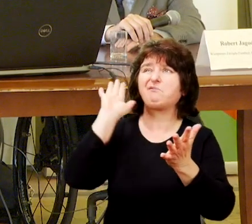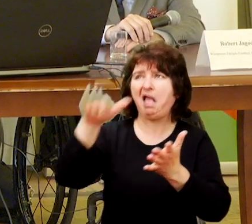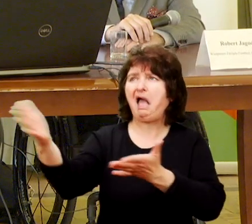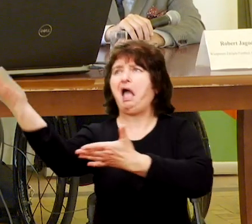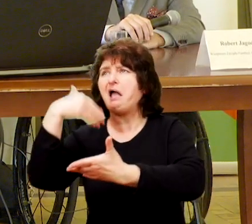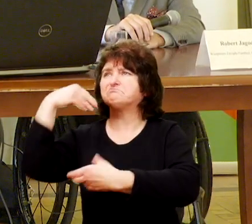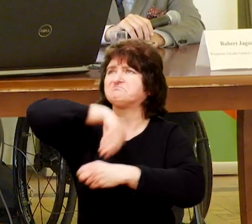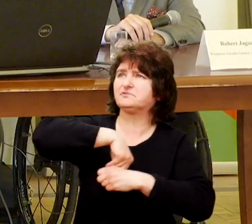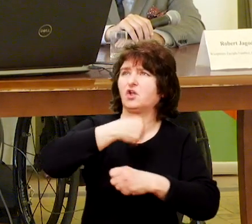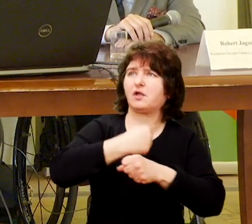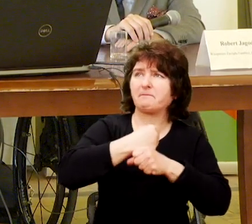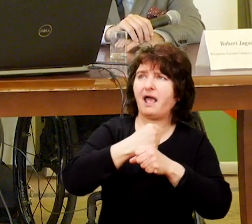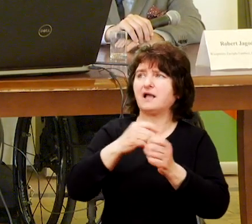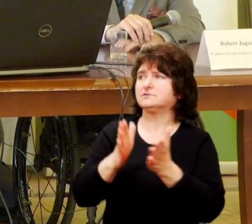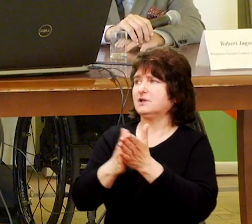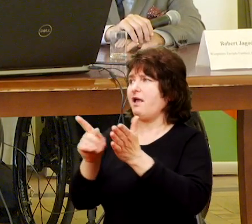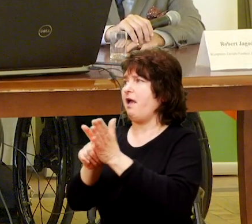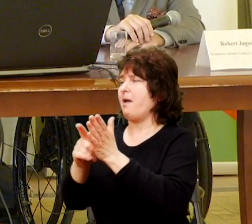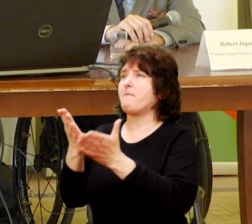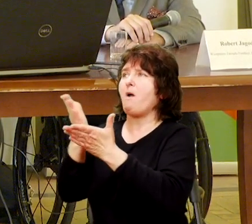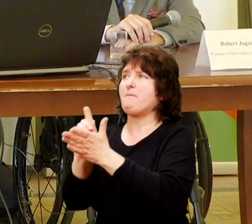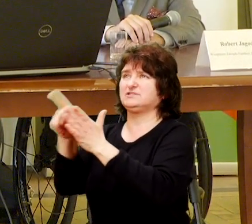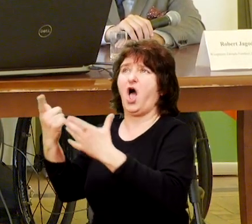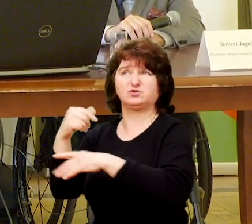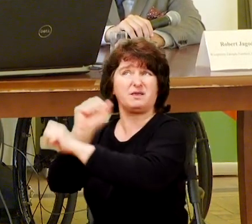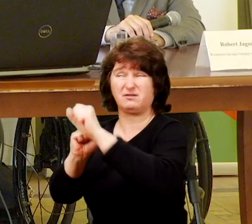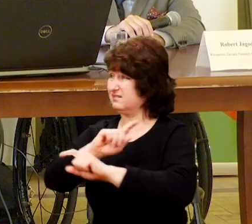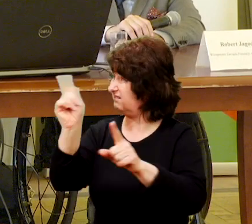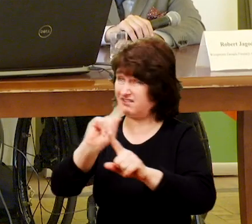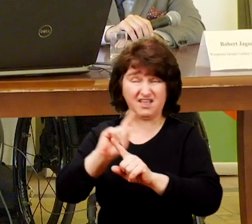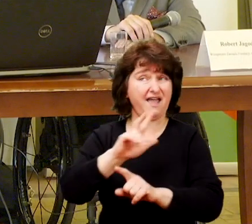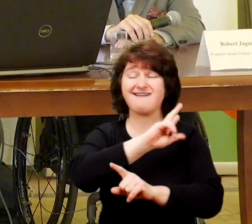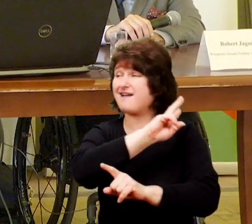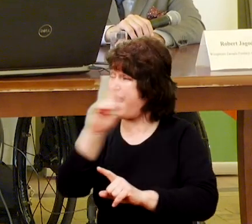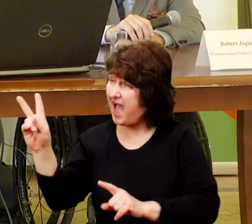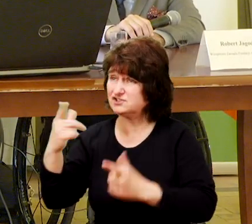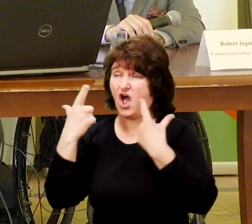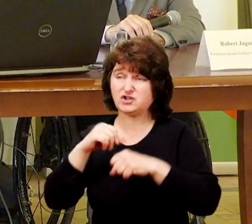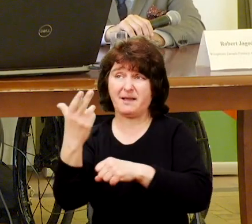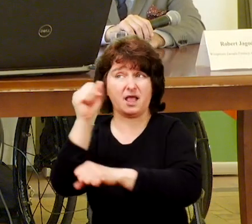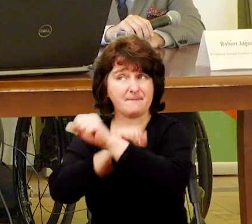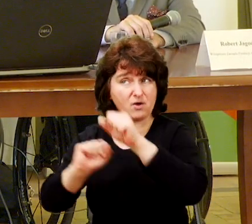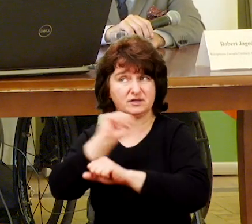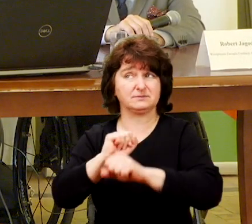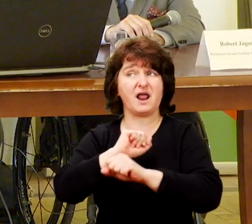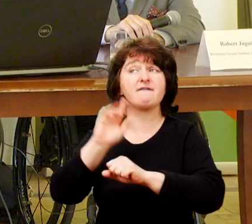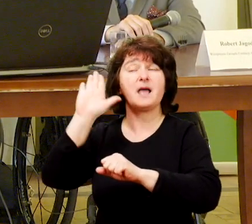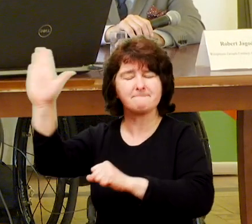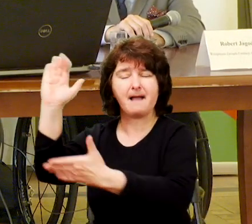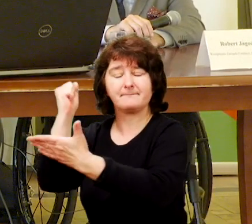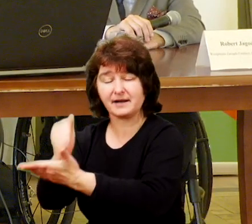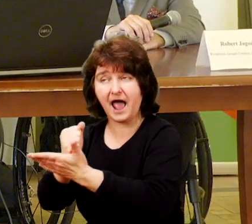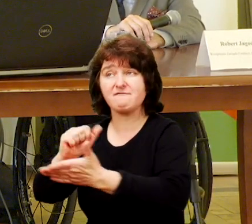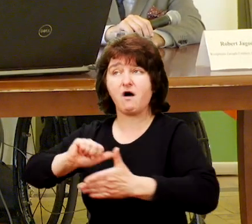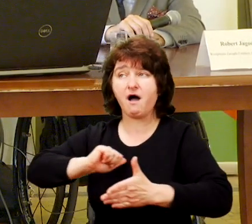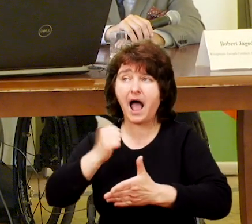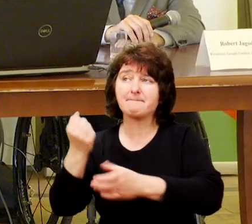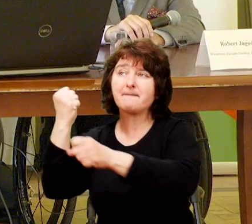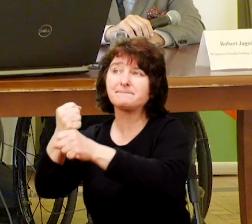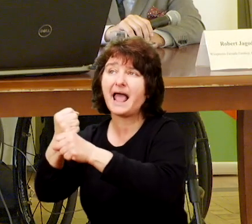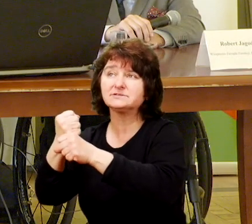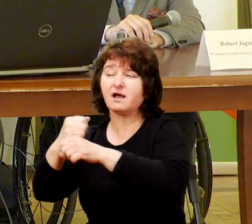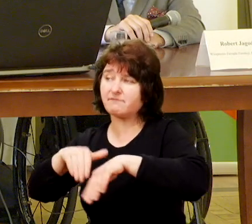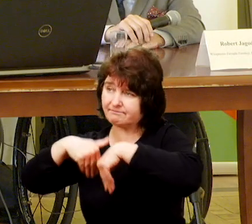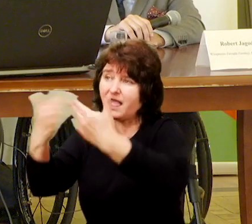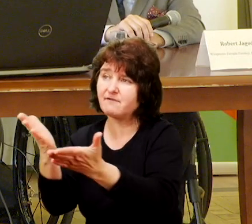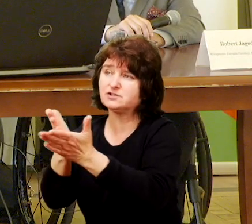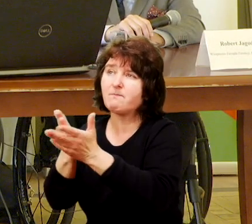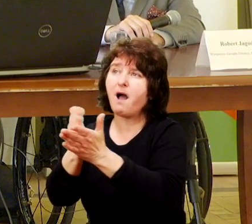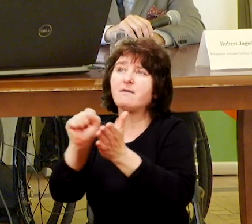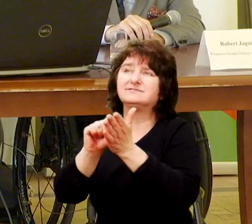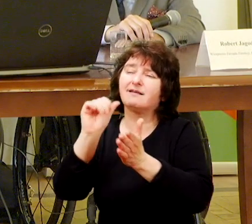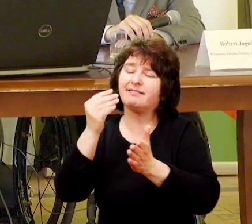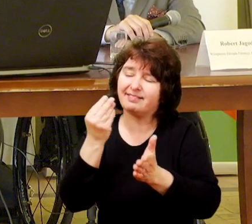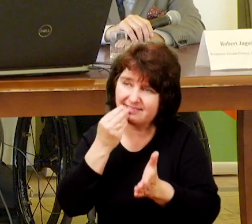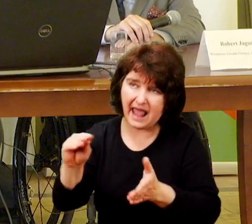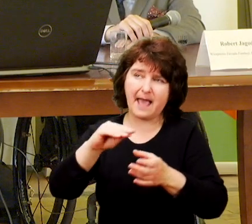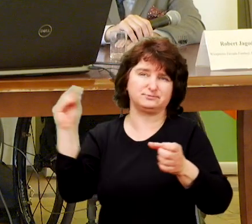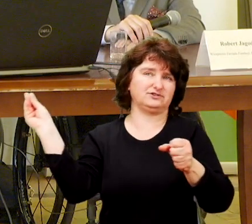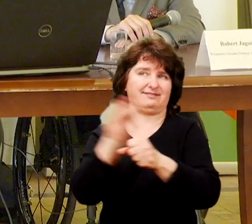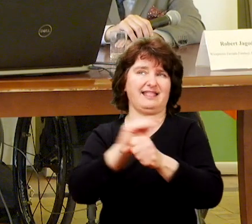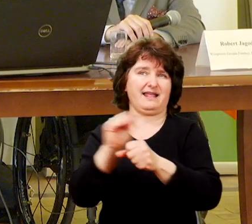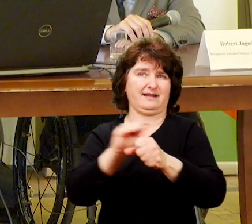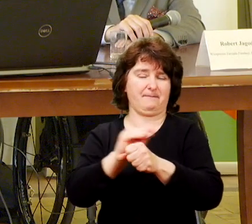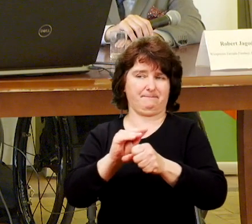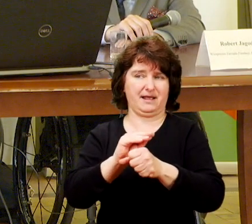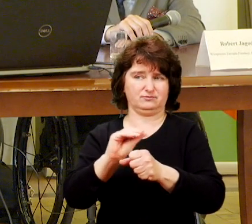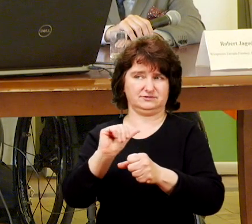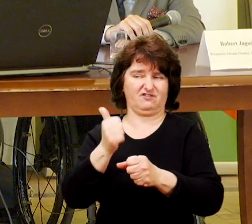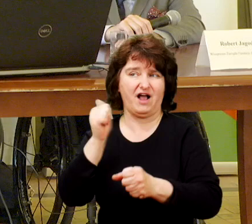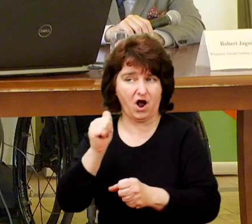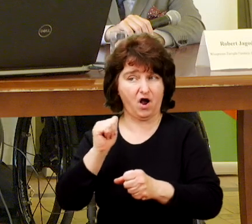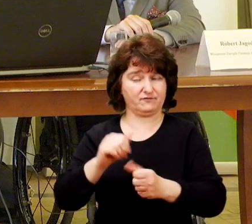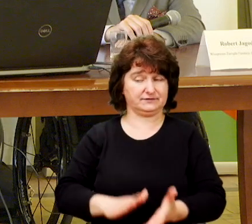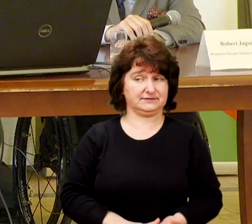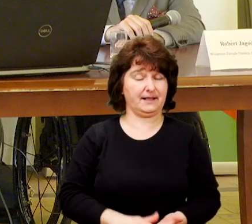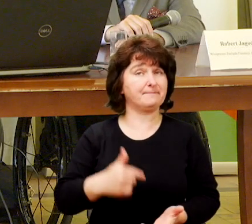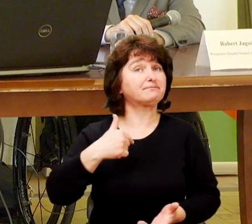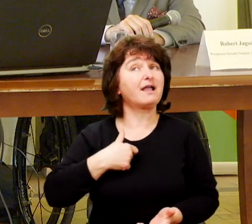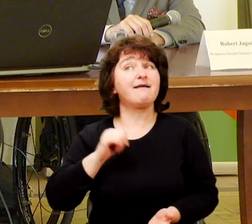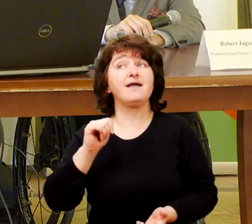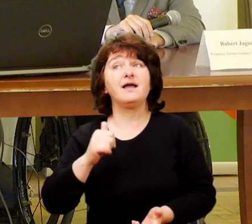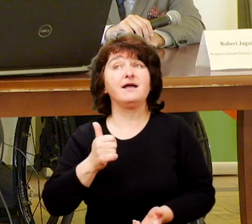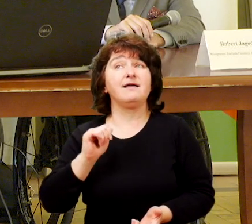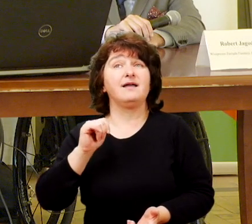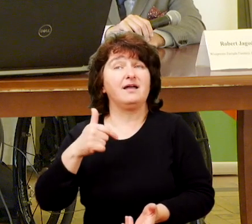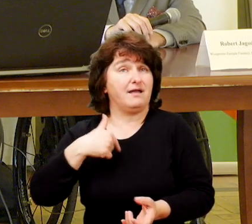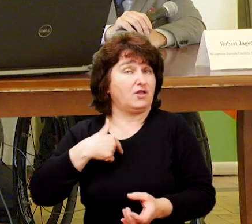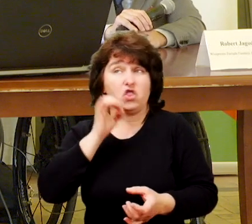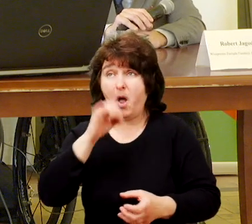Każda osoba niepełnosprawna zasługuję na to żeby pracować z najlepszymi terapeutami i to tutaj państwo jakby dedykuję, że nie tylko ilość ale jakość naszej pracy jest gwarancją sukcesu.